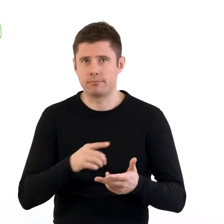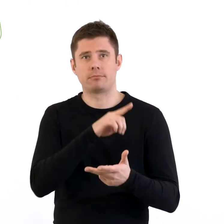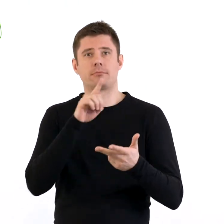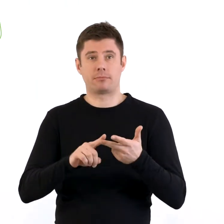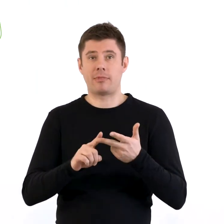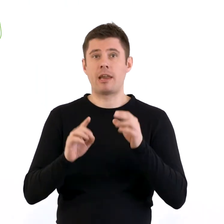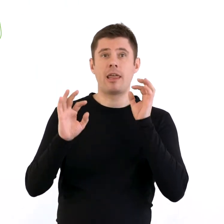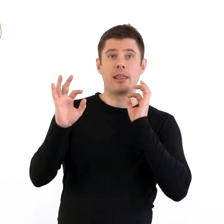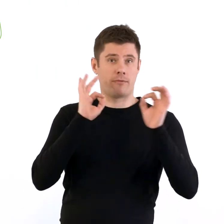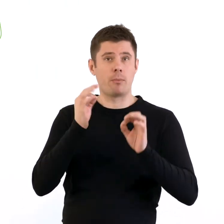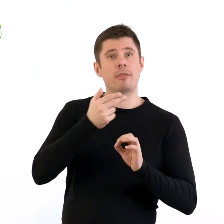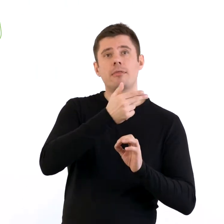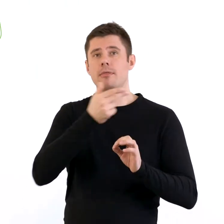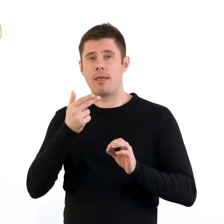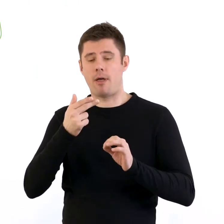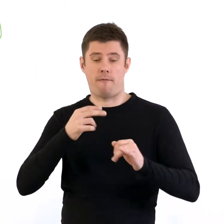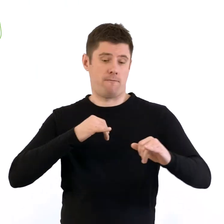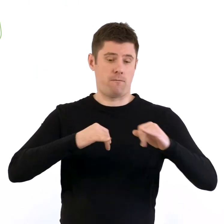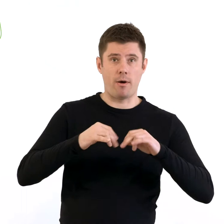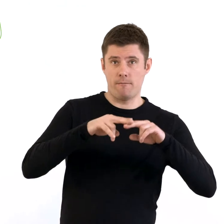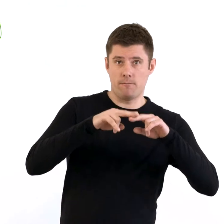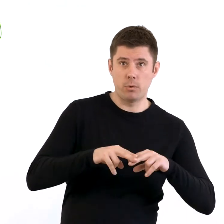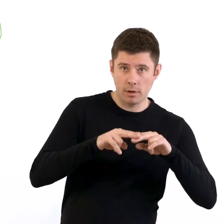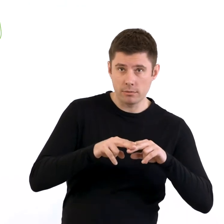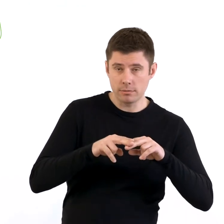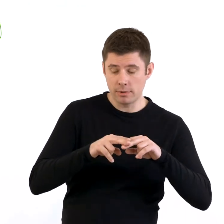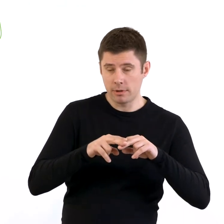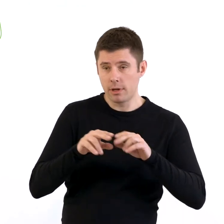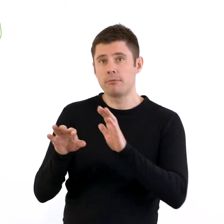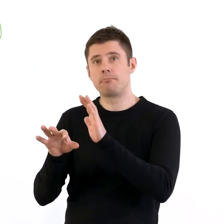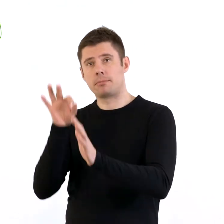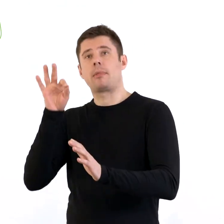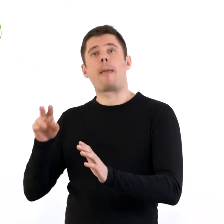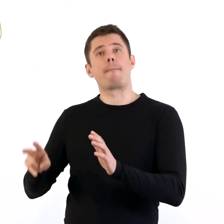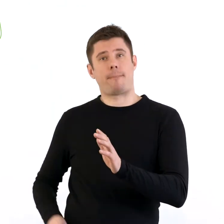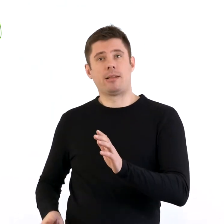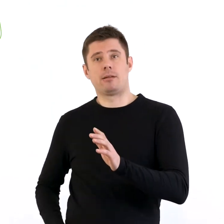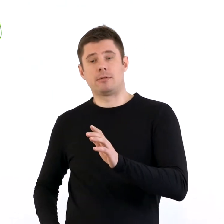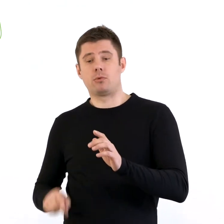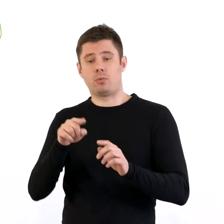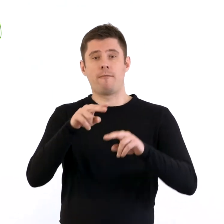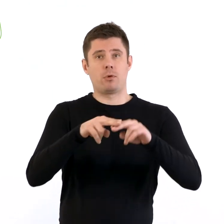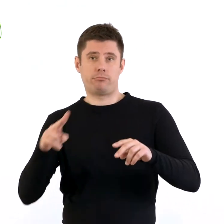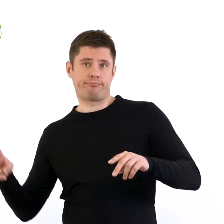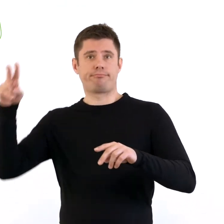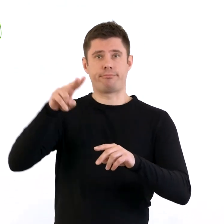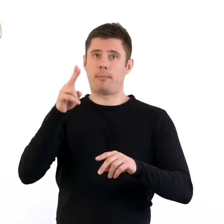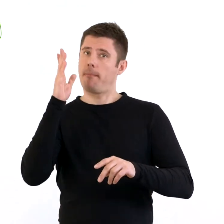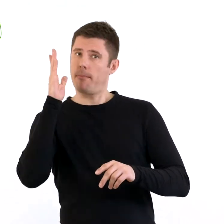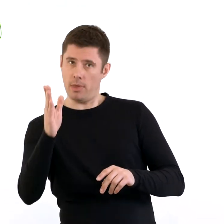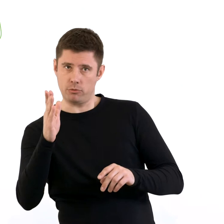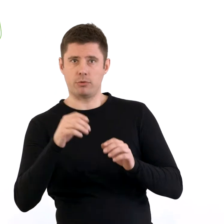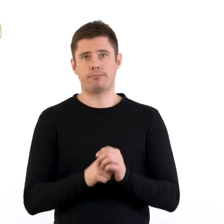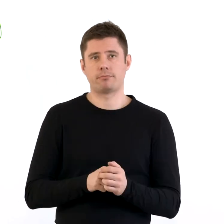3. informacje o władzach fundacji i ministrze, który sprawuje nadzór nad fundacją;